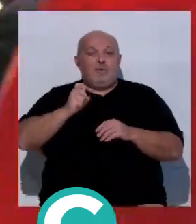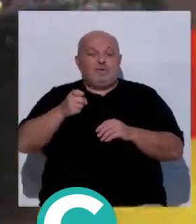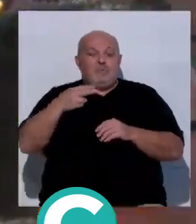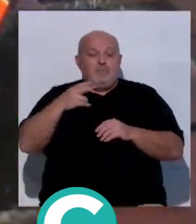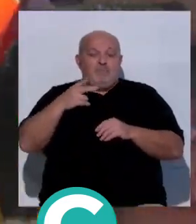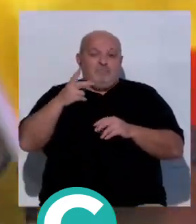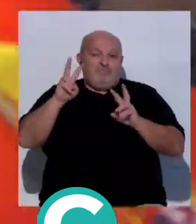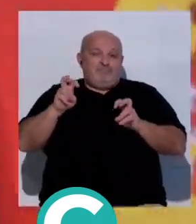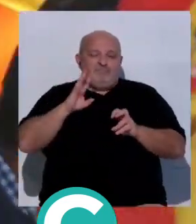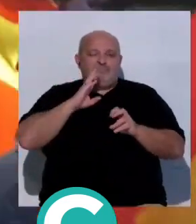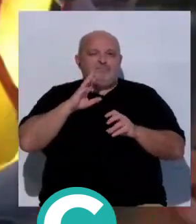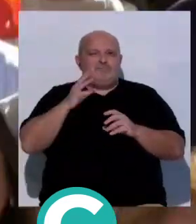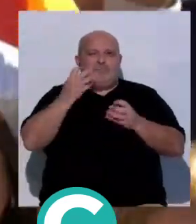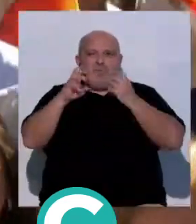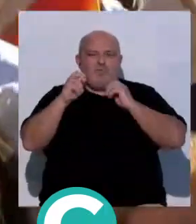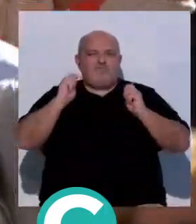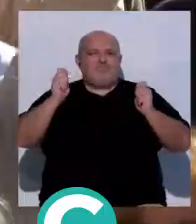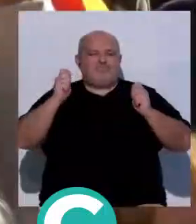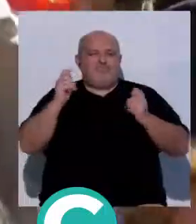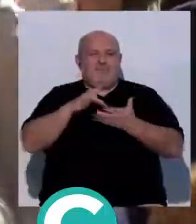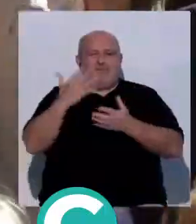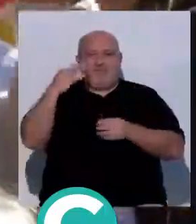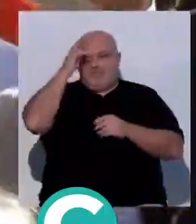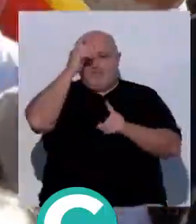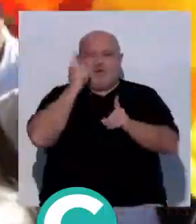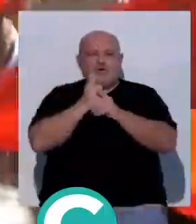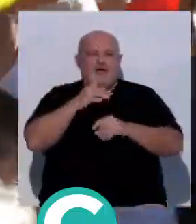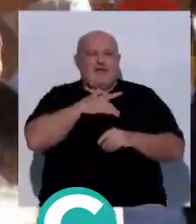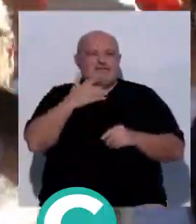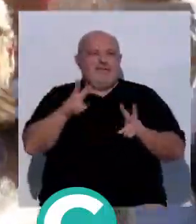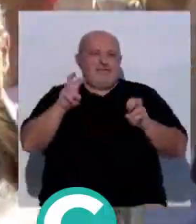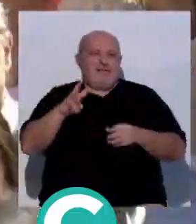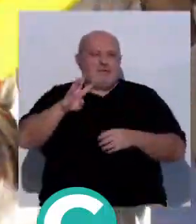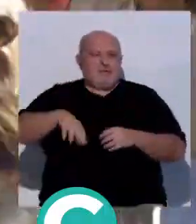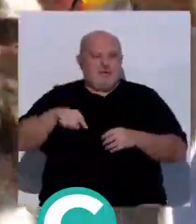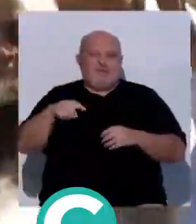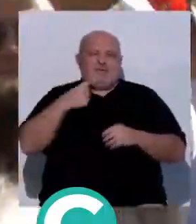opinado sobre las manifestaciones de este domingo contra la amnistía señalando la legitimidad de la